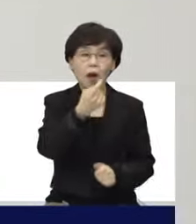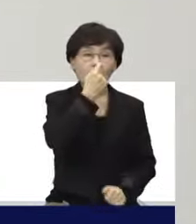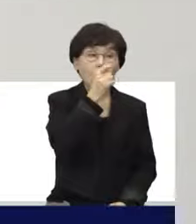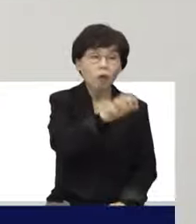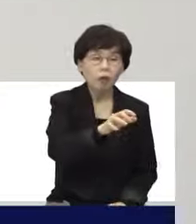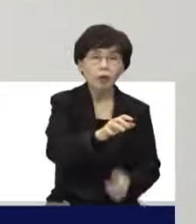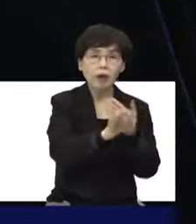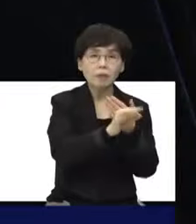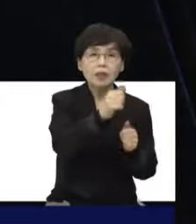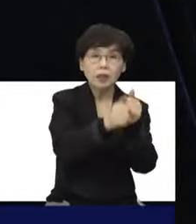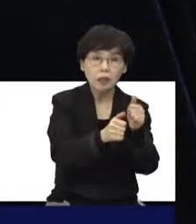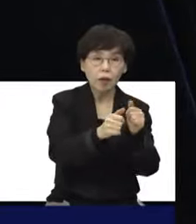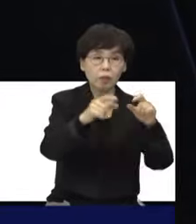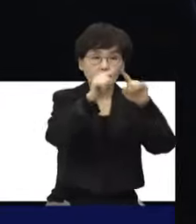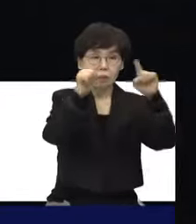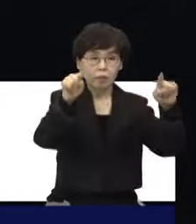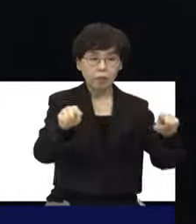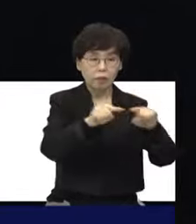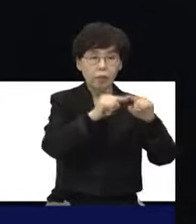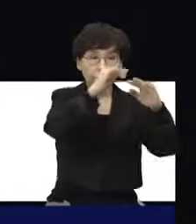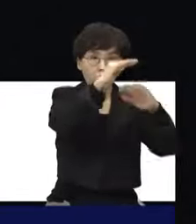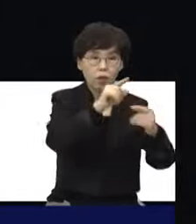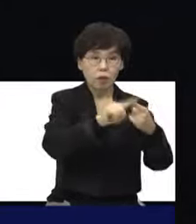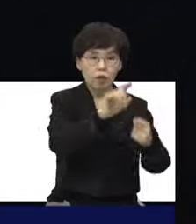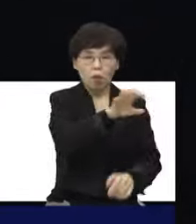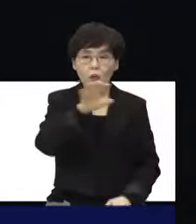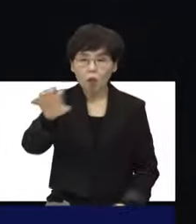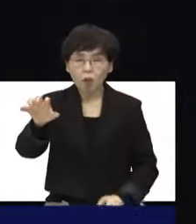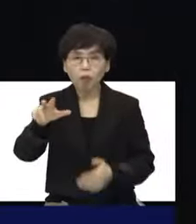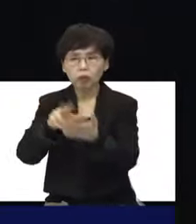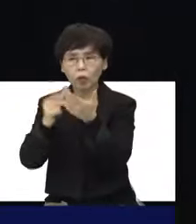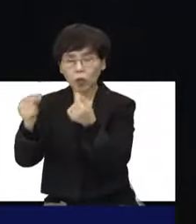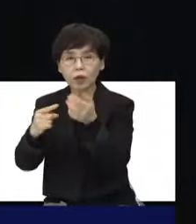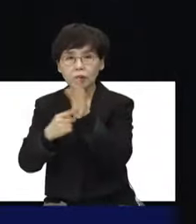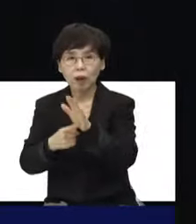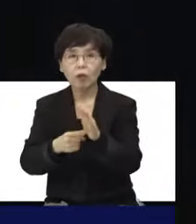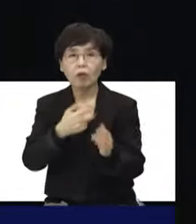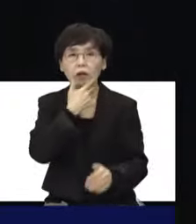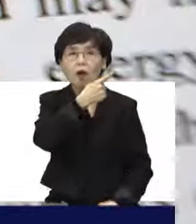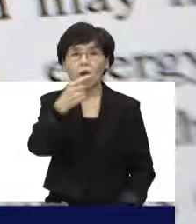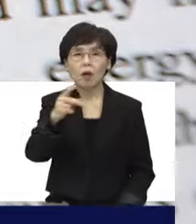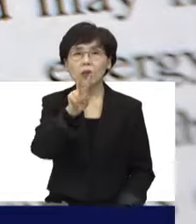사설 모의고사 영어 지문이 그대로 출제됐던 이른바 영어 23번 논란이 되풀이되는 걸 막기 위한 겁니다.